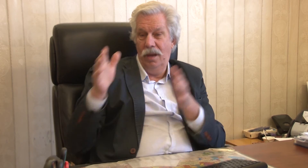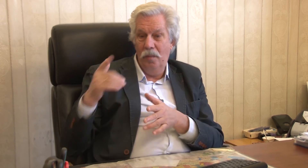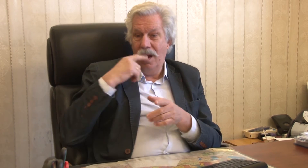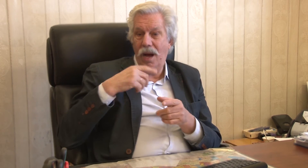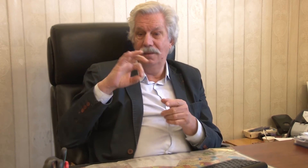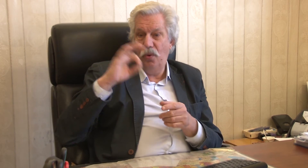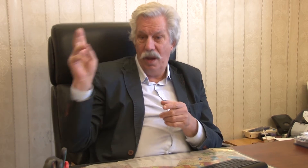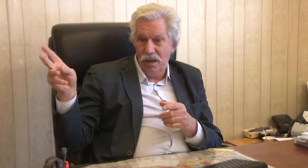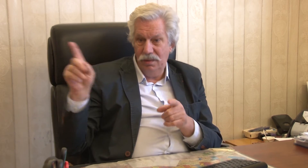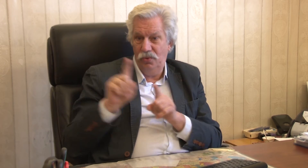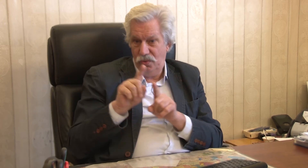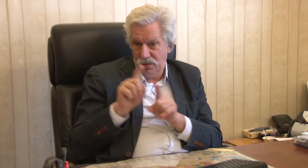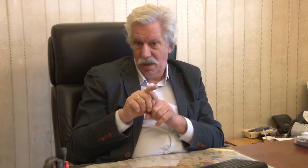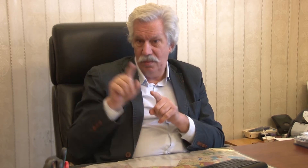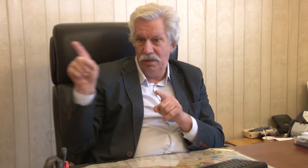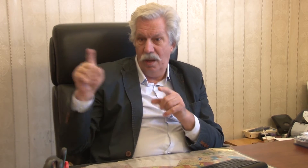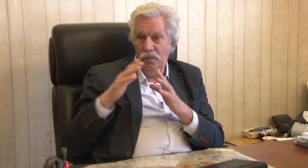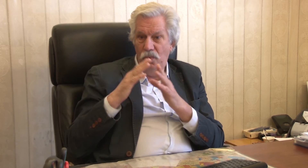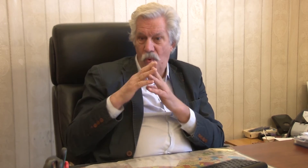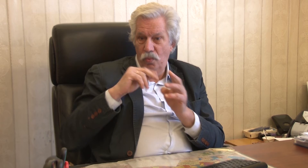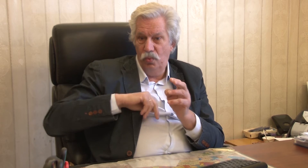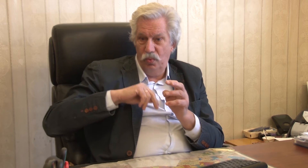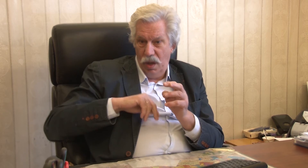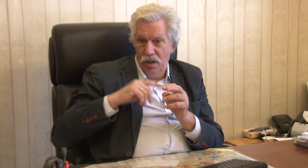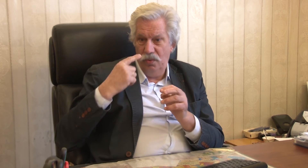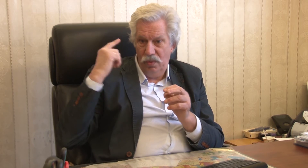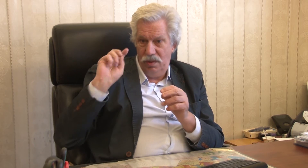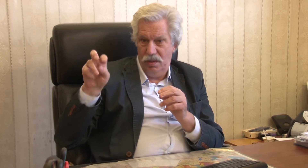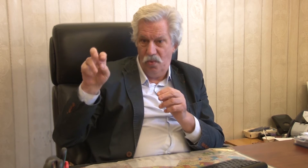В Красноярске тоже глухие посещают Дом труда,